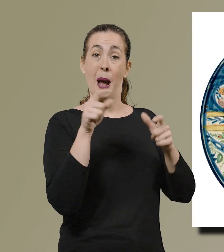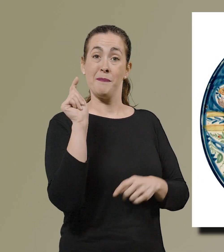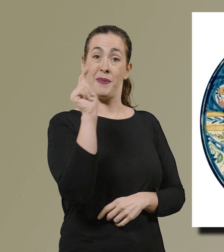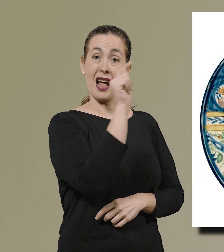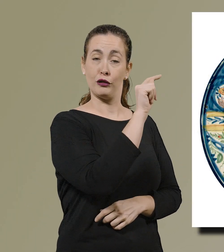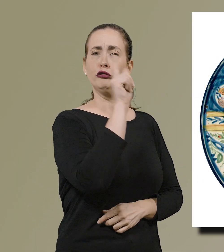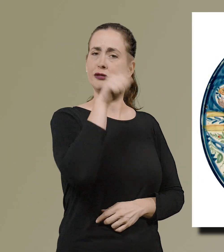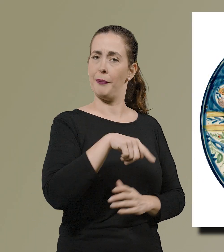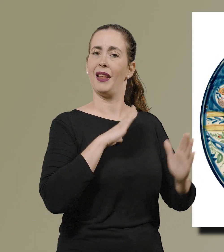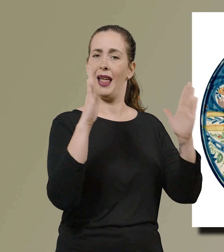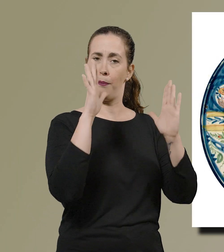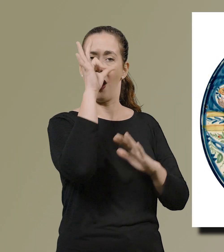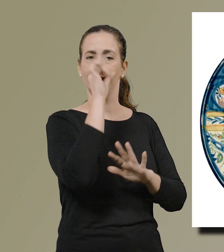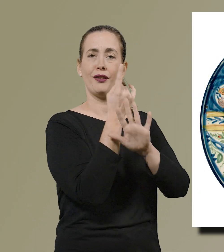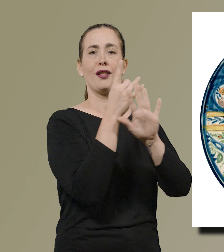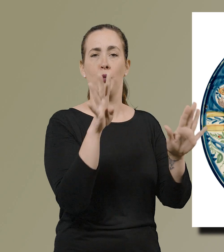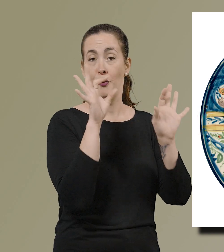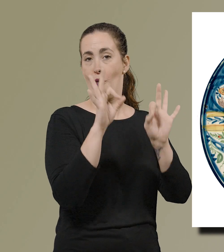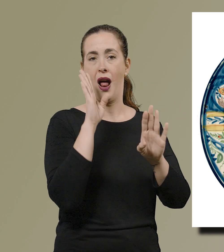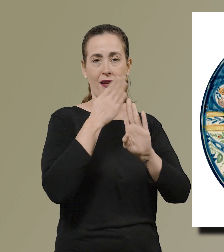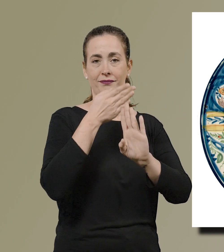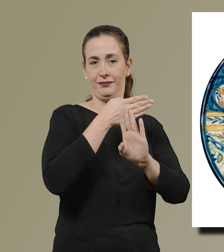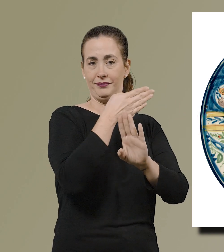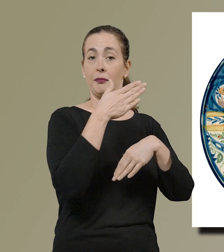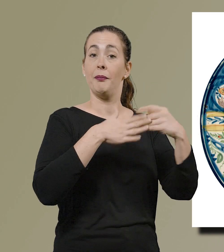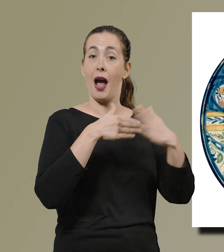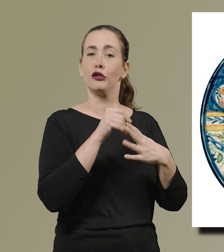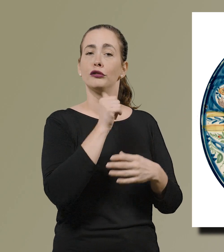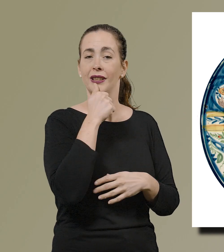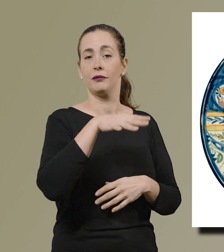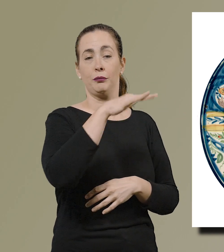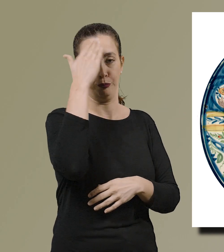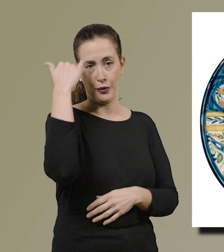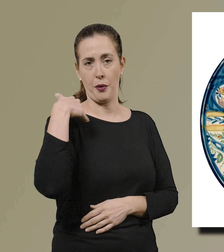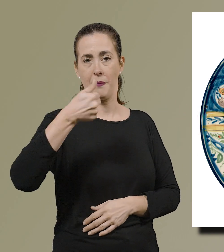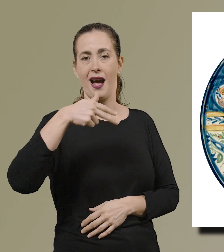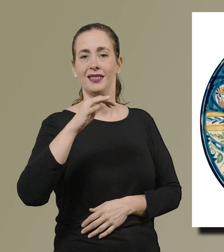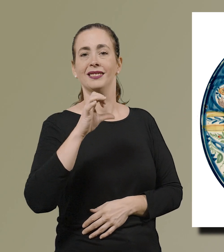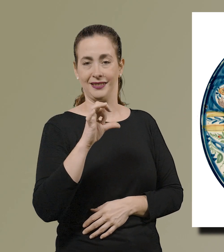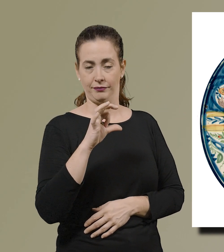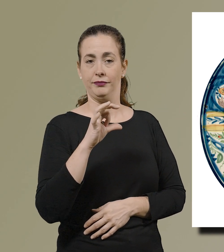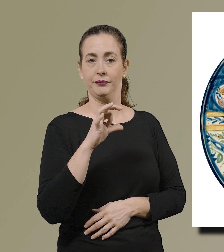I els plats, també del segle XIX com els anteriors, fabricats a Manises,